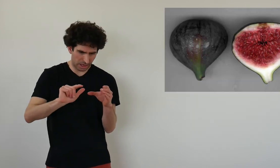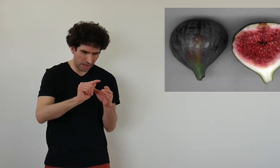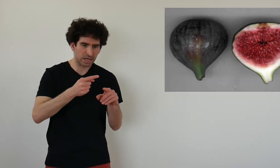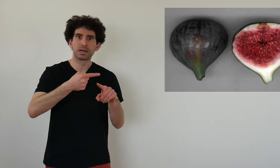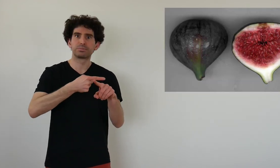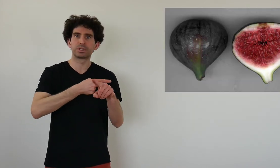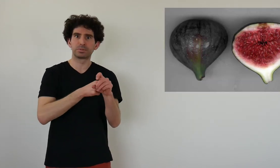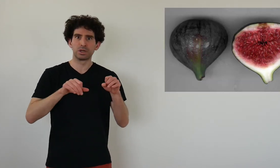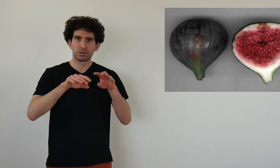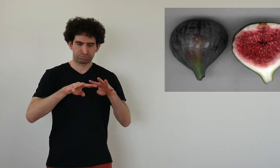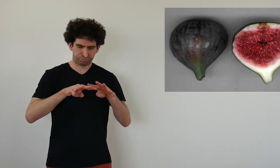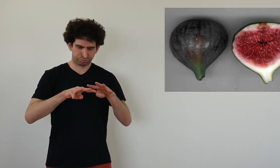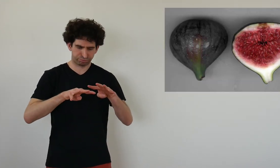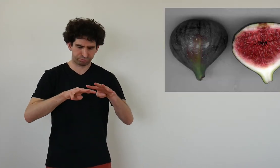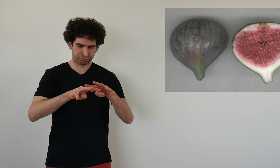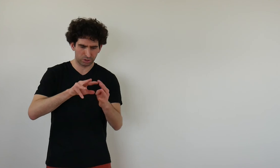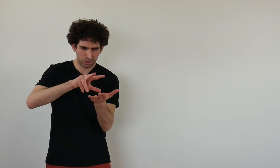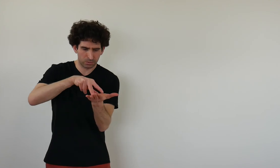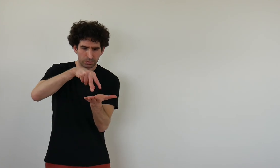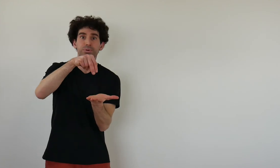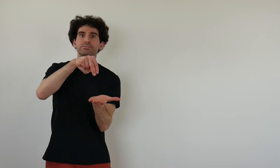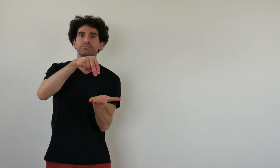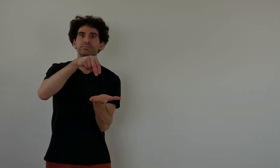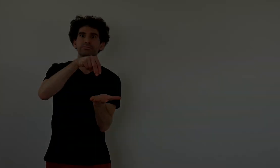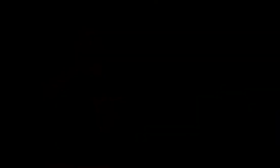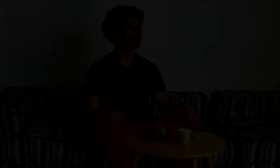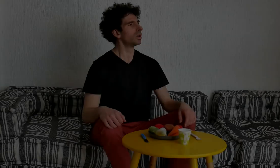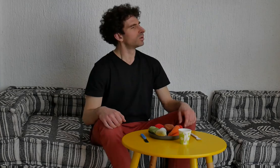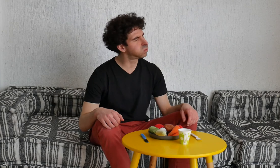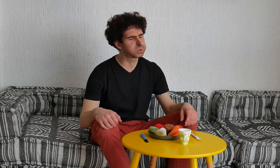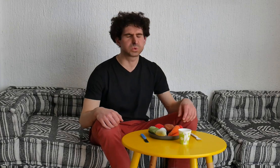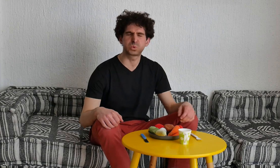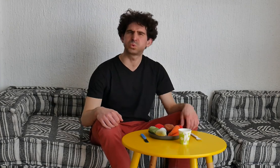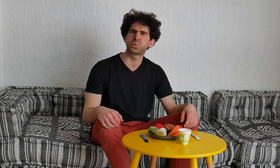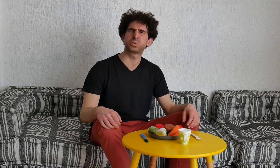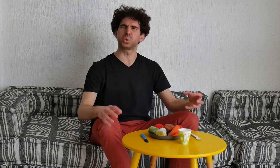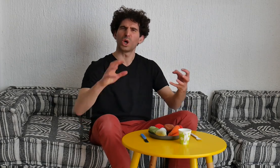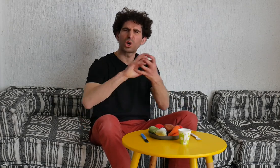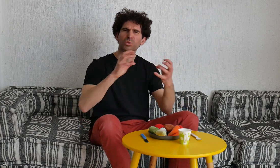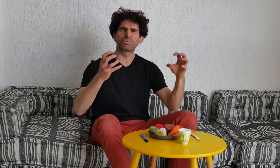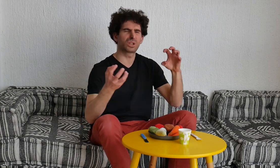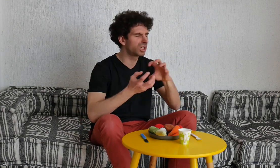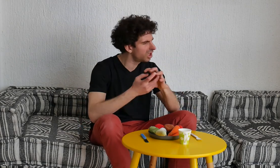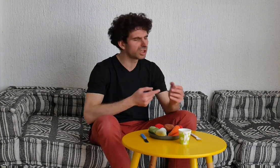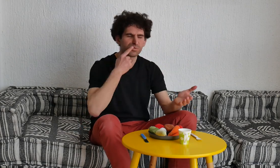A leur tour, ces fruits fusionnent pour donner la figue mûre. Pfffiouuuuu, que c'est compliqué tout ça !